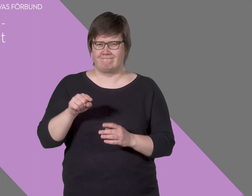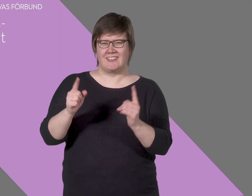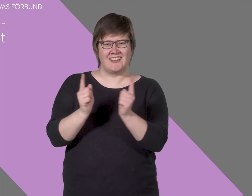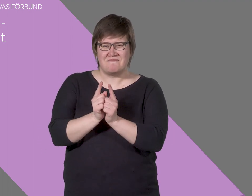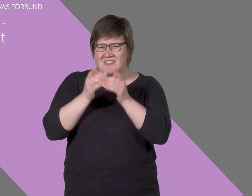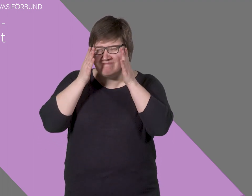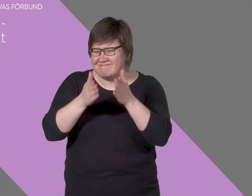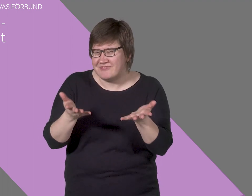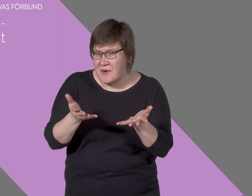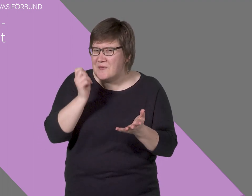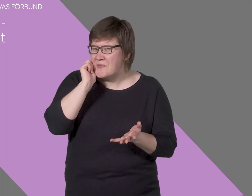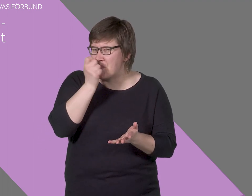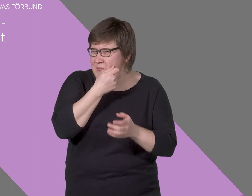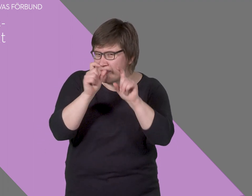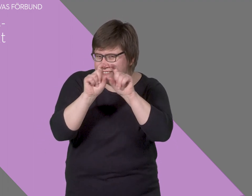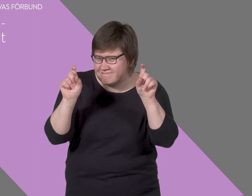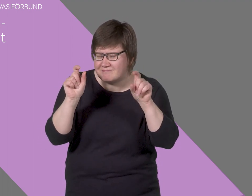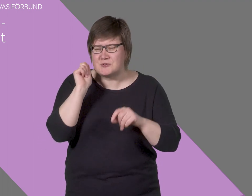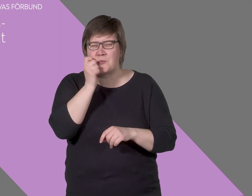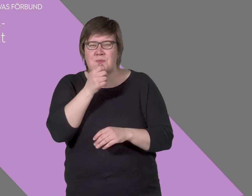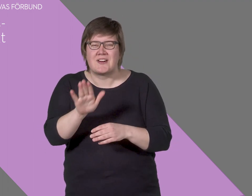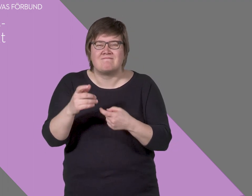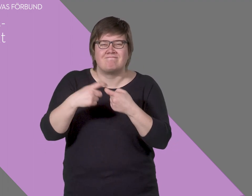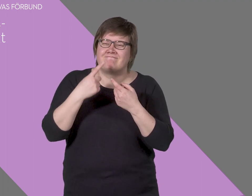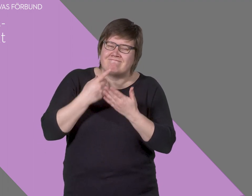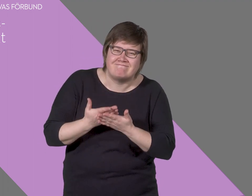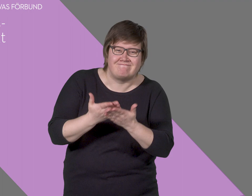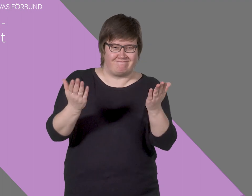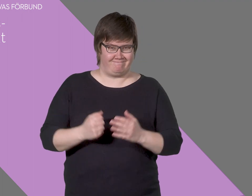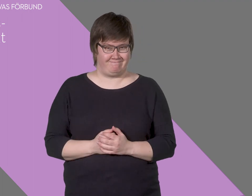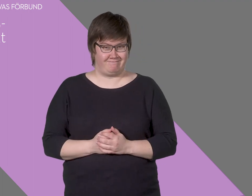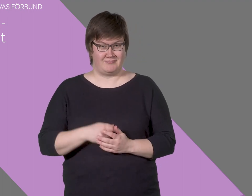Den här gången fokuserar träffen på julen och dess budskap, -